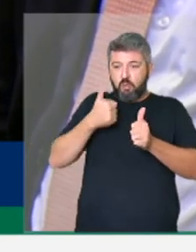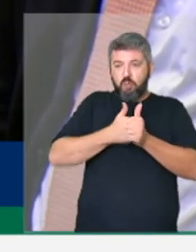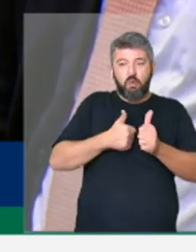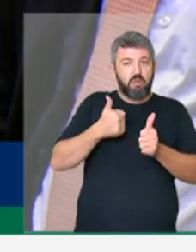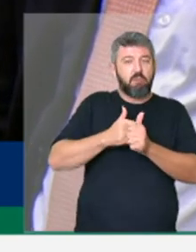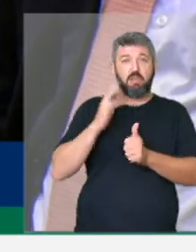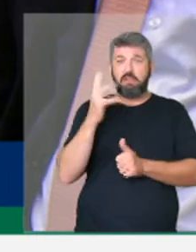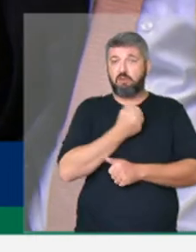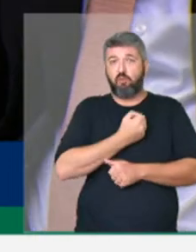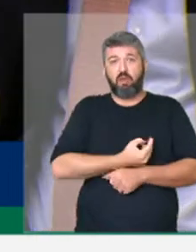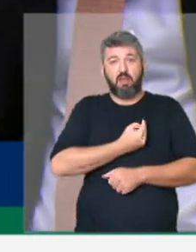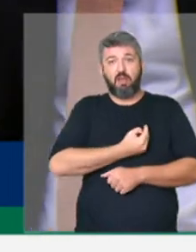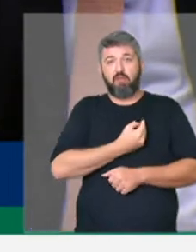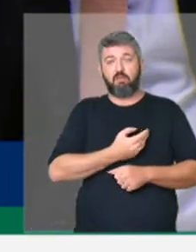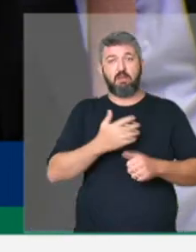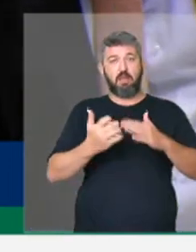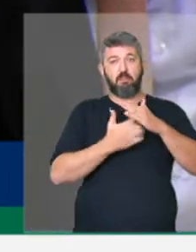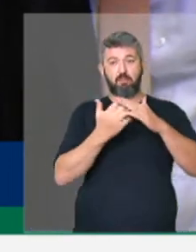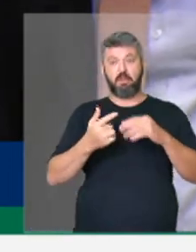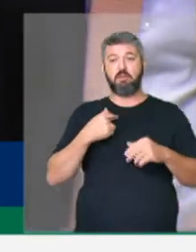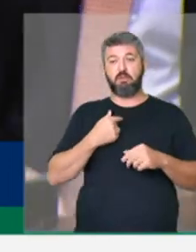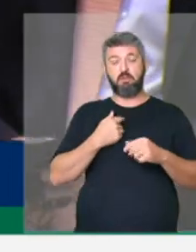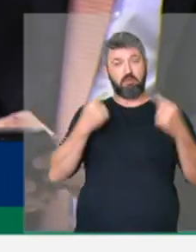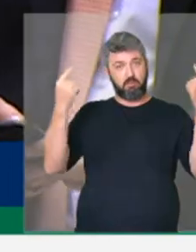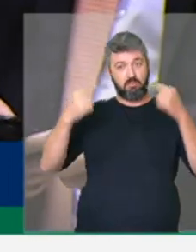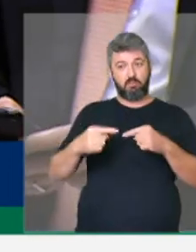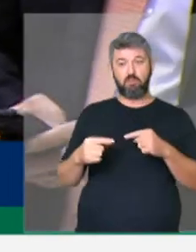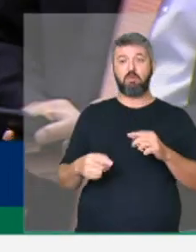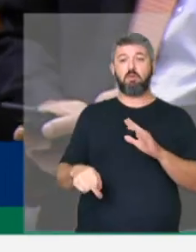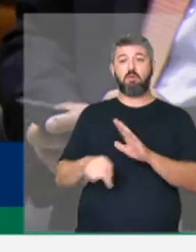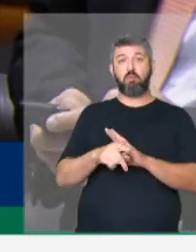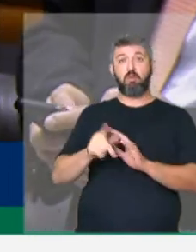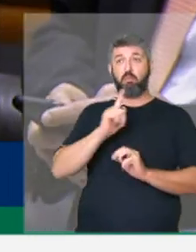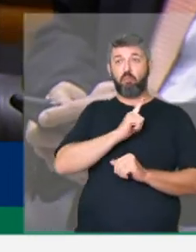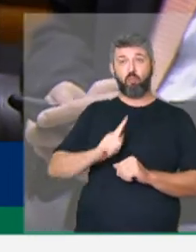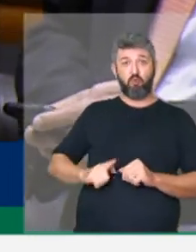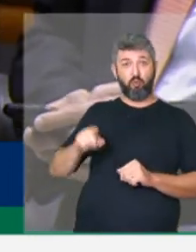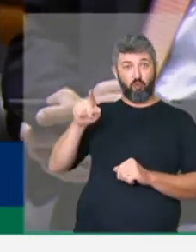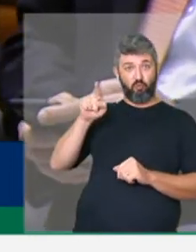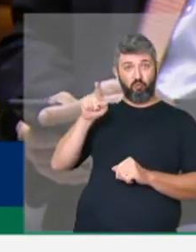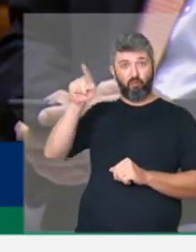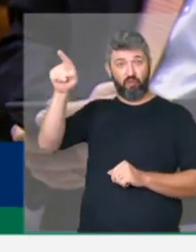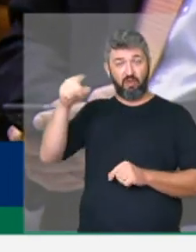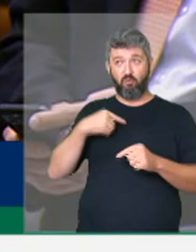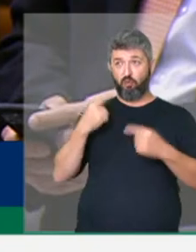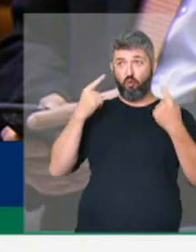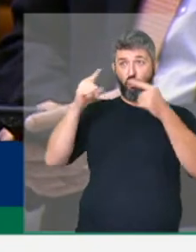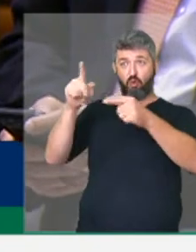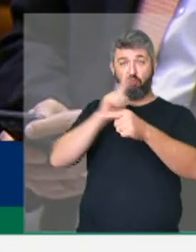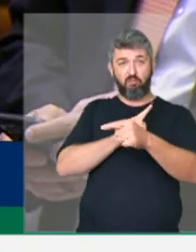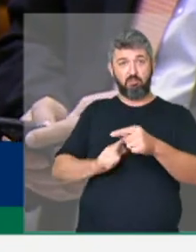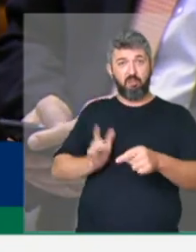TODO DO QUE NADA. PORQUE HOJE É NADA. E VOCÊ INCLUSIVE ABRINDO A POSSIBILIDADE PARA QUE TERÇO ACES POSSAM PAGAR A CONTA QUANDO AQUELES QUE ESTÃO INADIMPLENTES NÃO